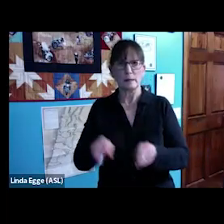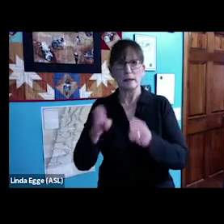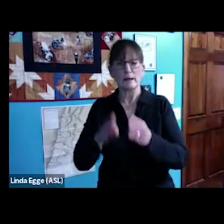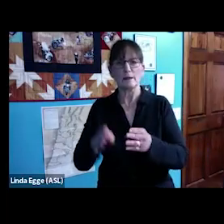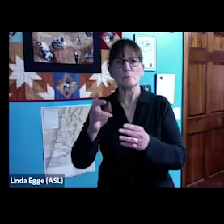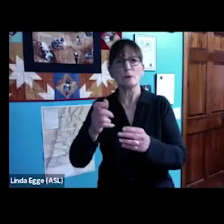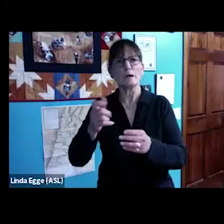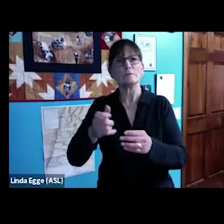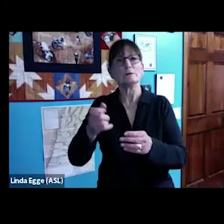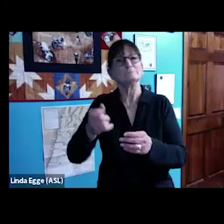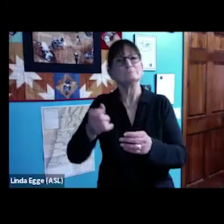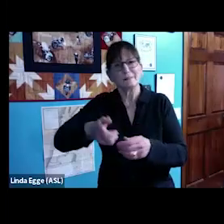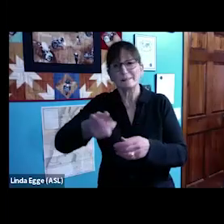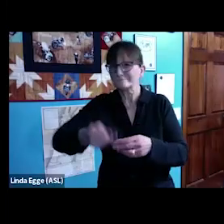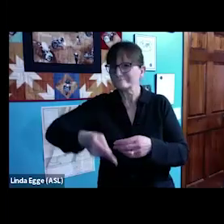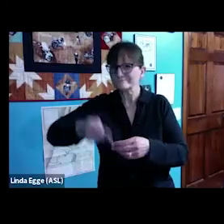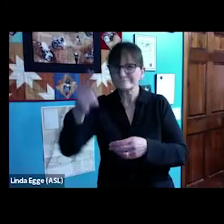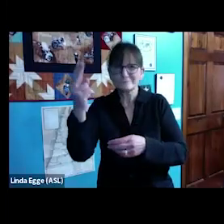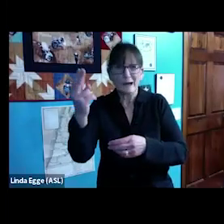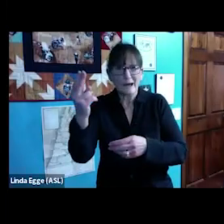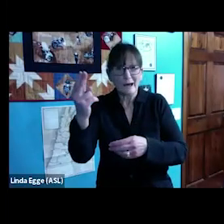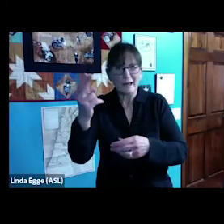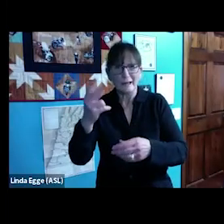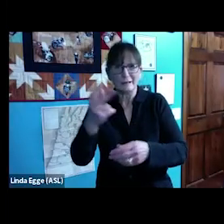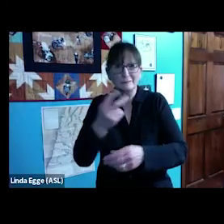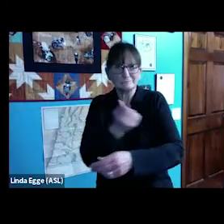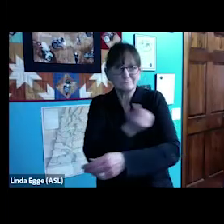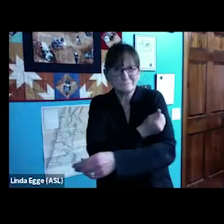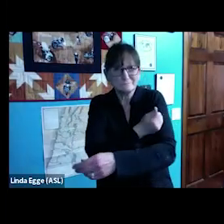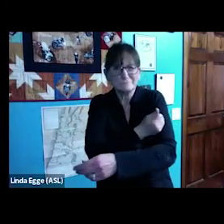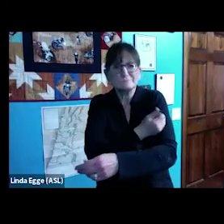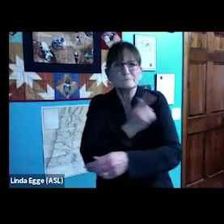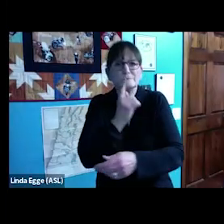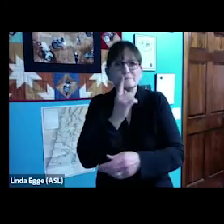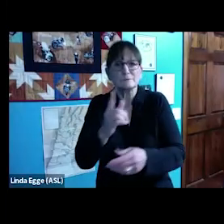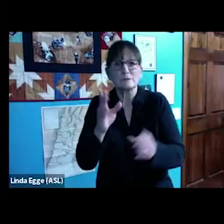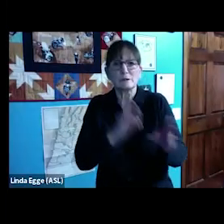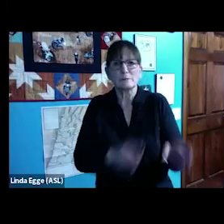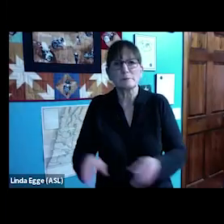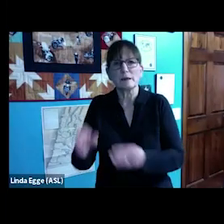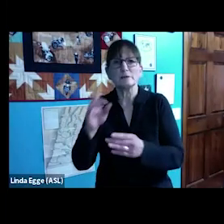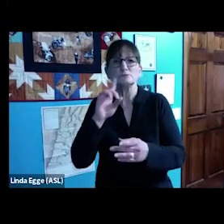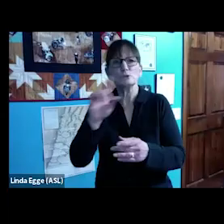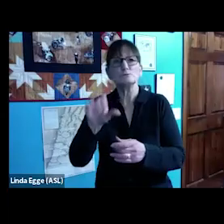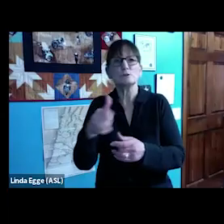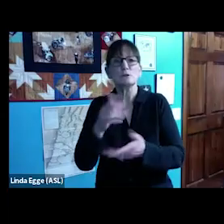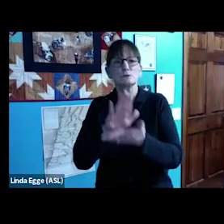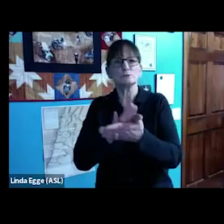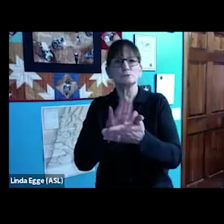guardo una copia electrónica y física de la hoja de confirmación como la que vemos aquí,